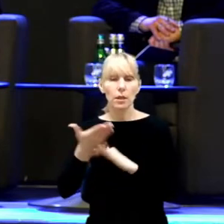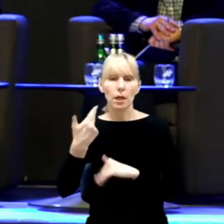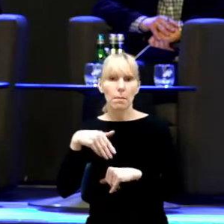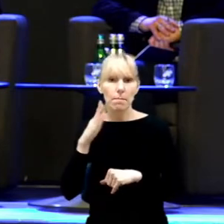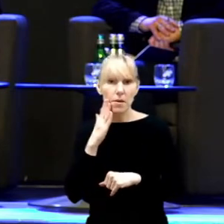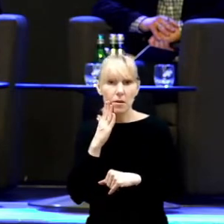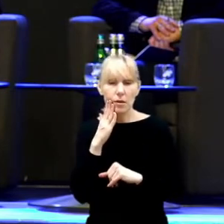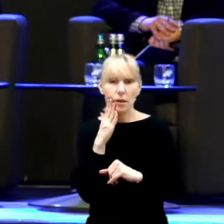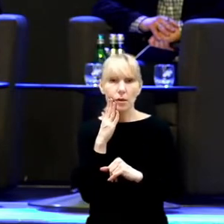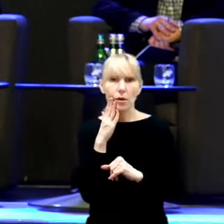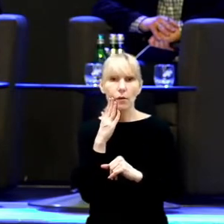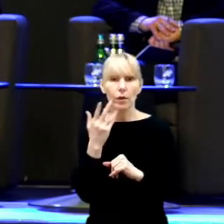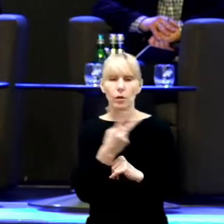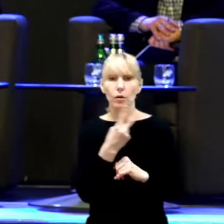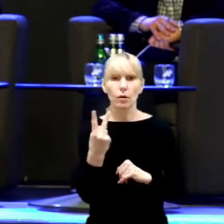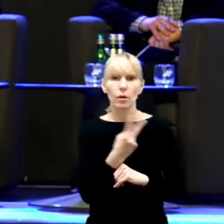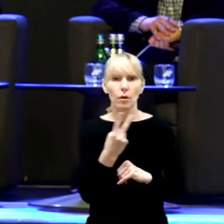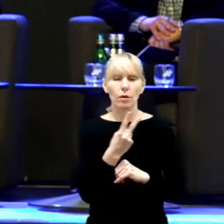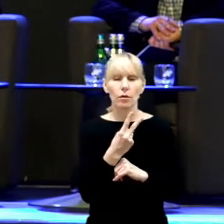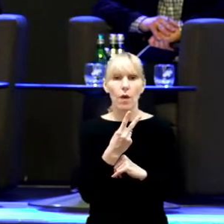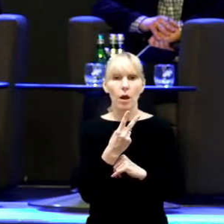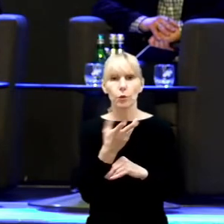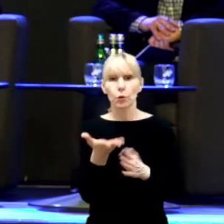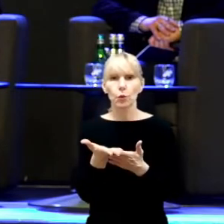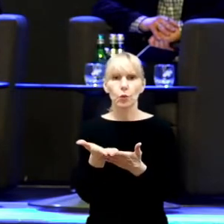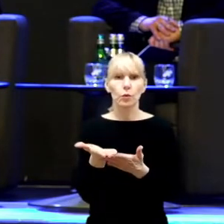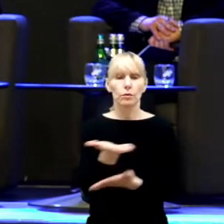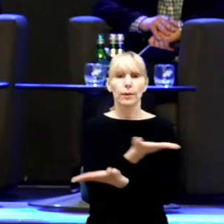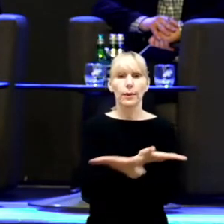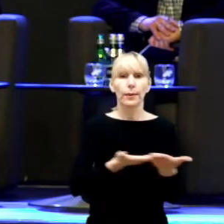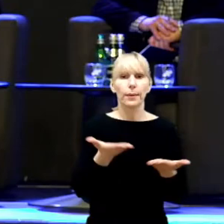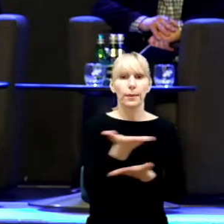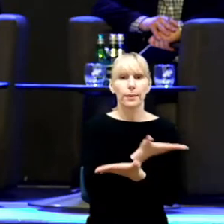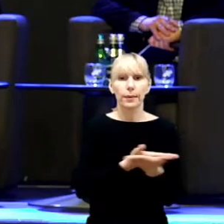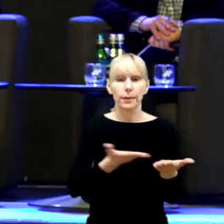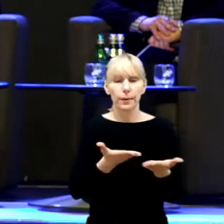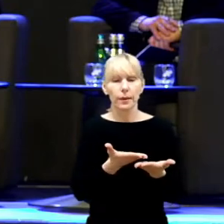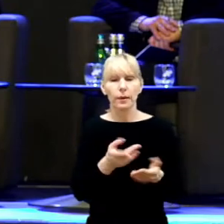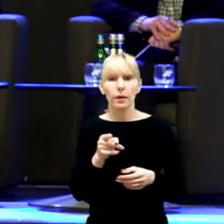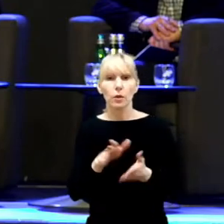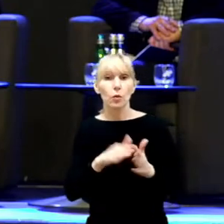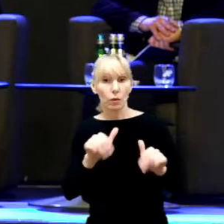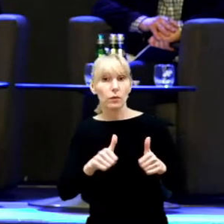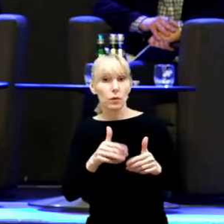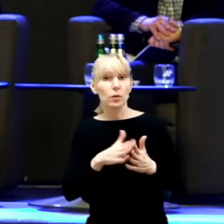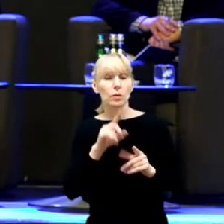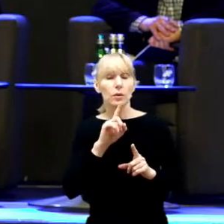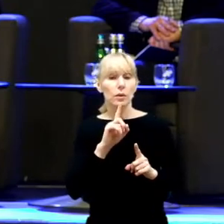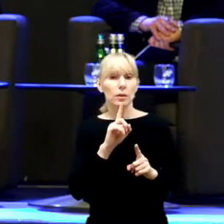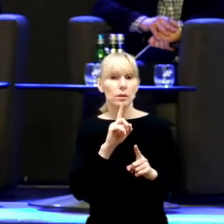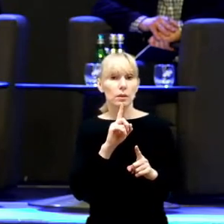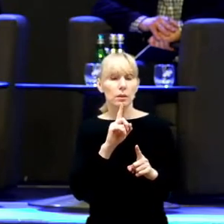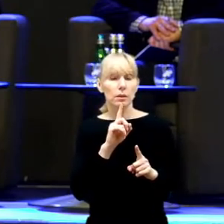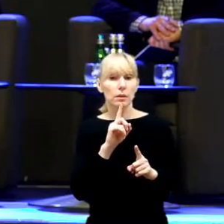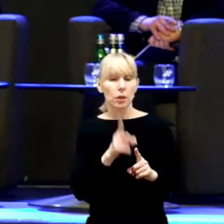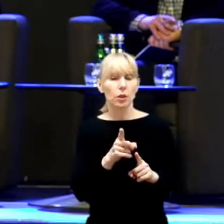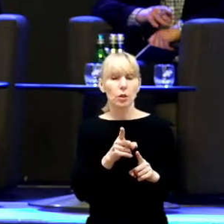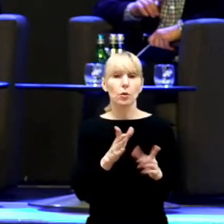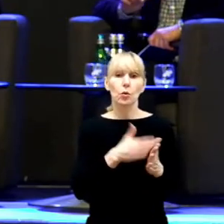które przenikają się na stałe w strukturze miasta i tworzą jego podstawę, pewną bazę ekonomiczną.